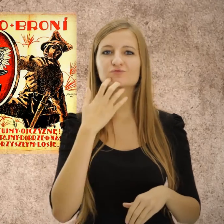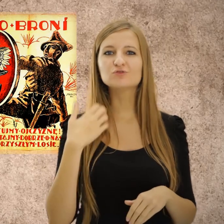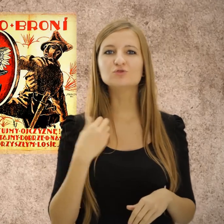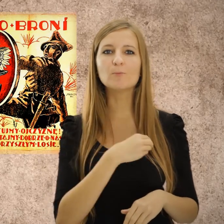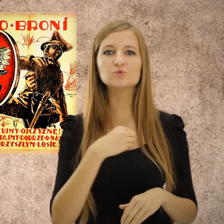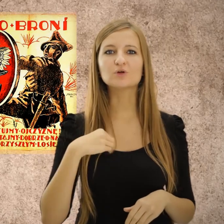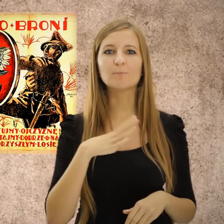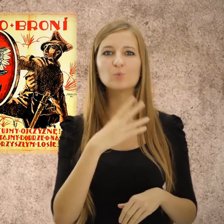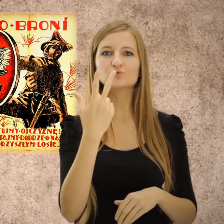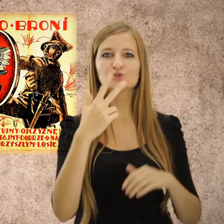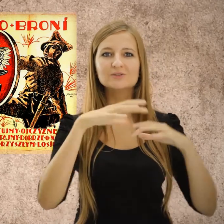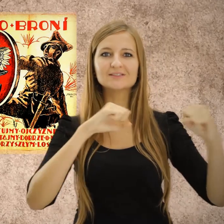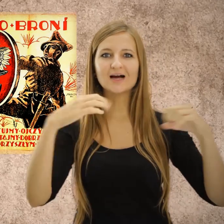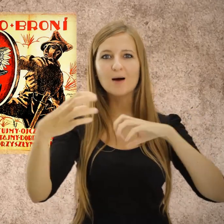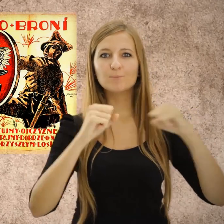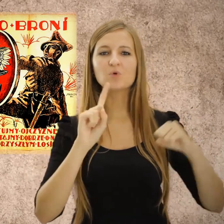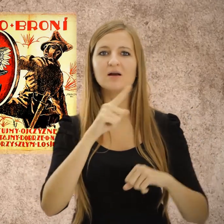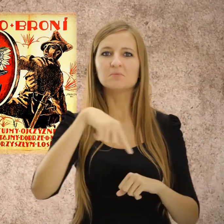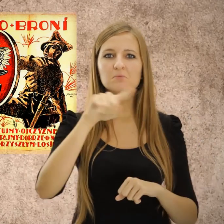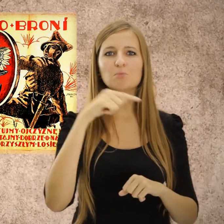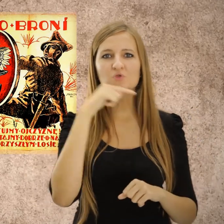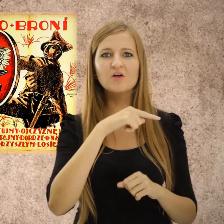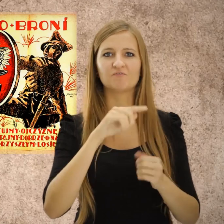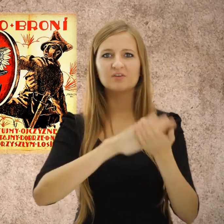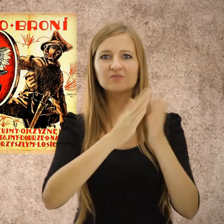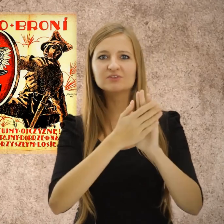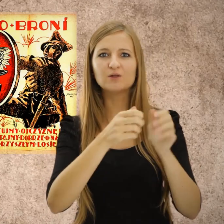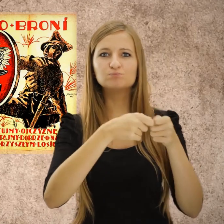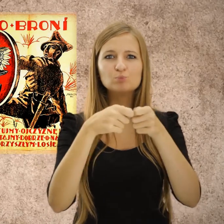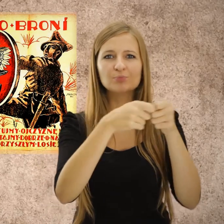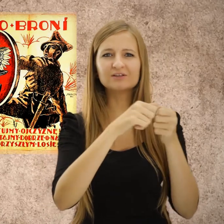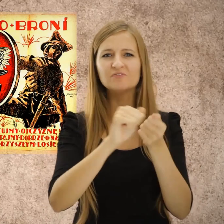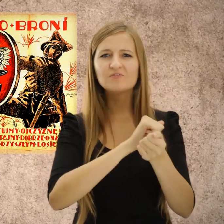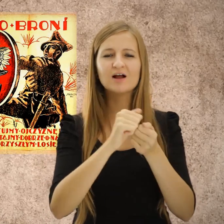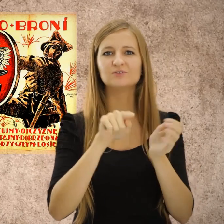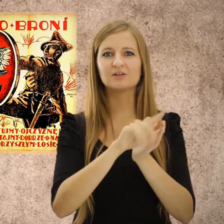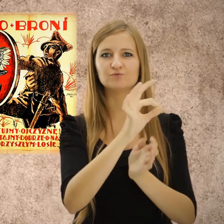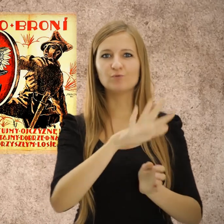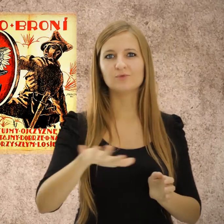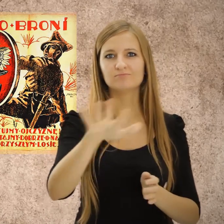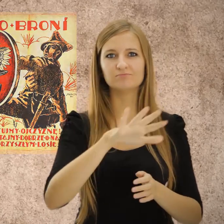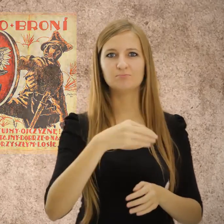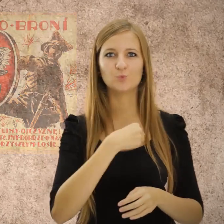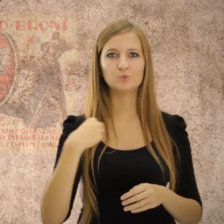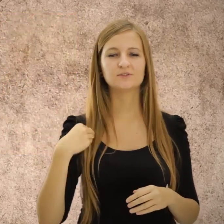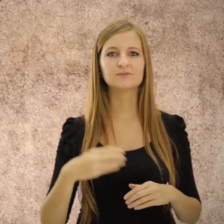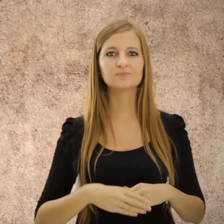Byli oni z 3 różnych zaborów, ale potrafili się ze sobą współpracować i walczyć, razem dla swojego państwa.